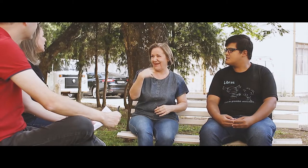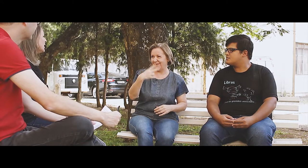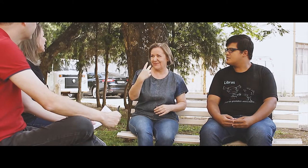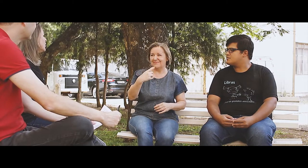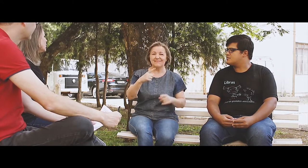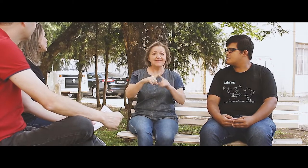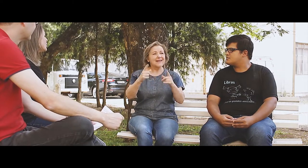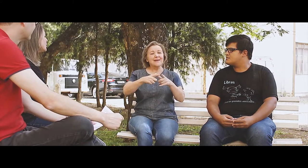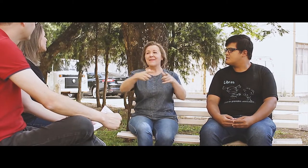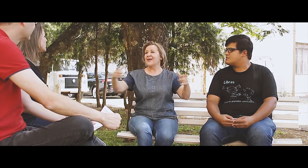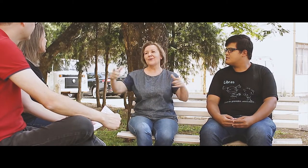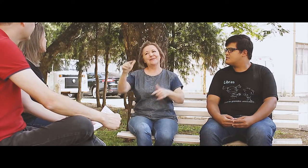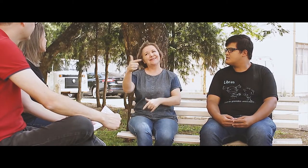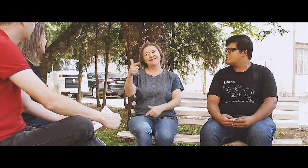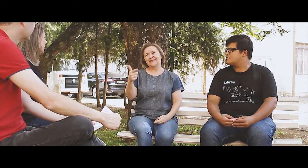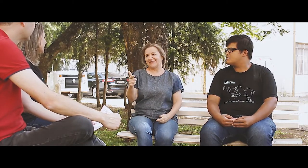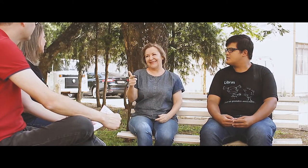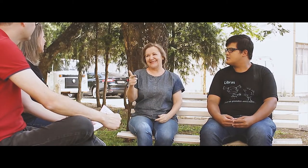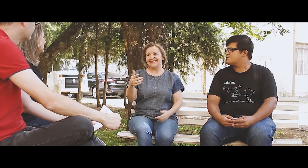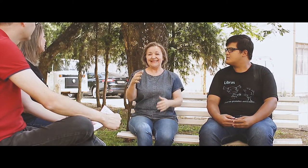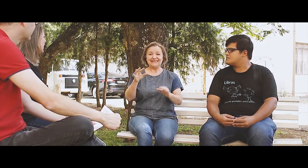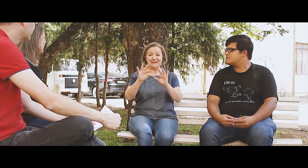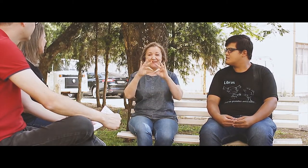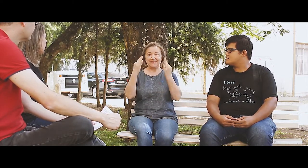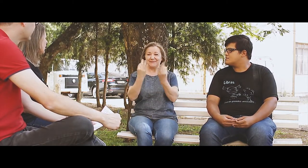alguns surdos se utilizam da... da leitura labial.